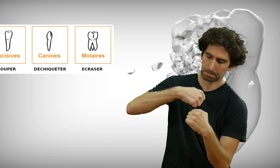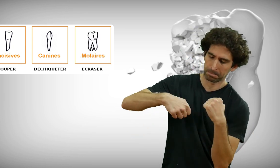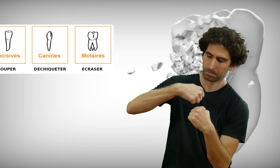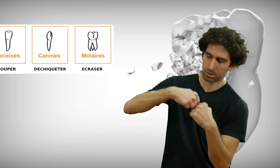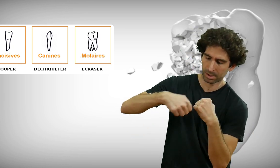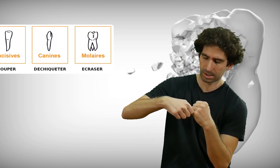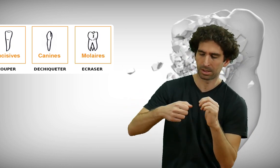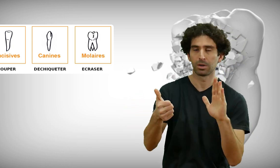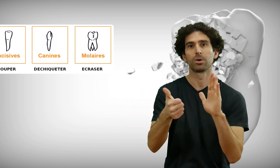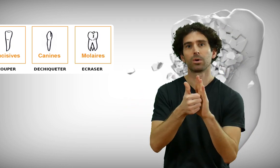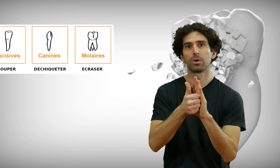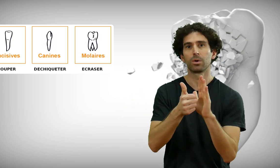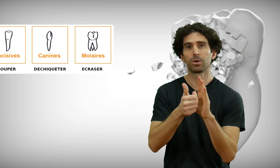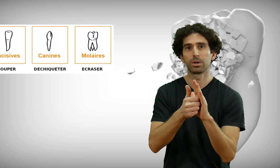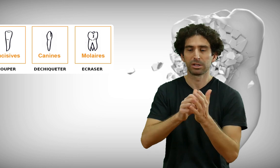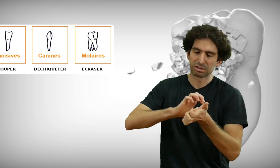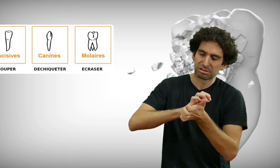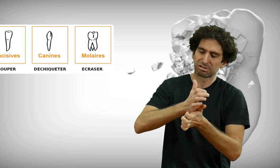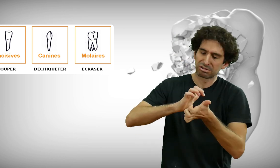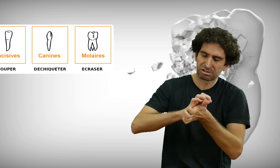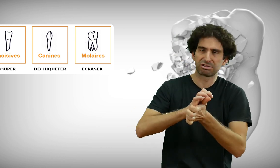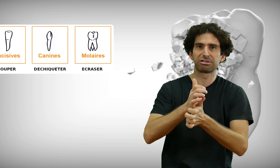Les molaires qui permettent de broyer.